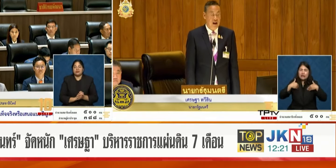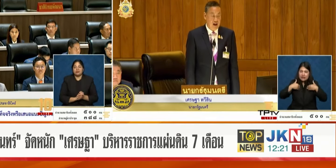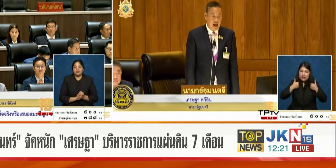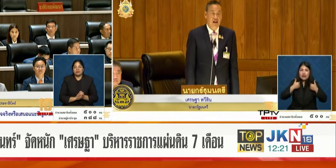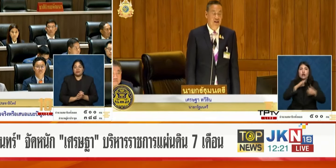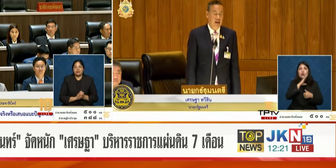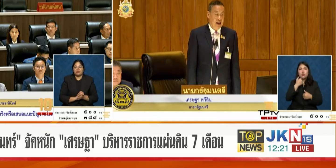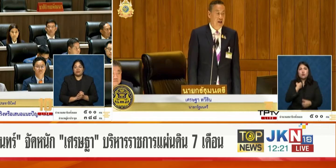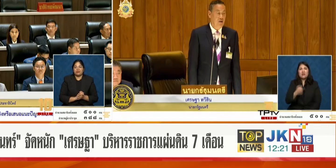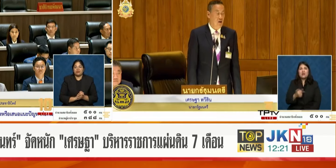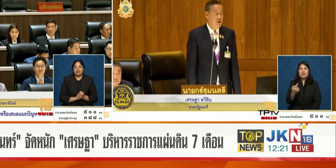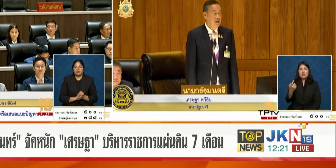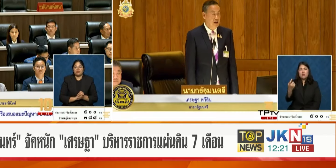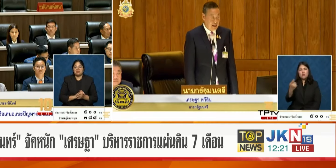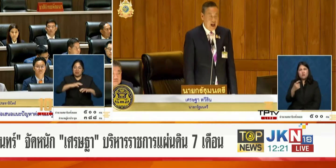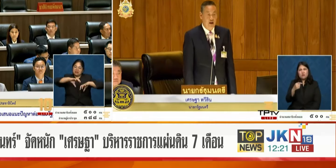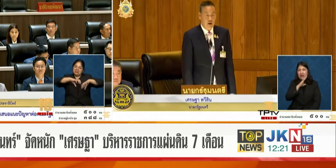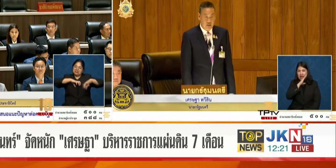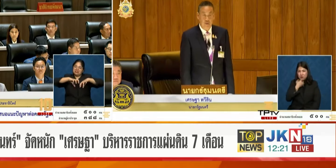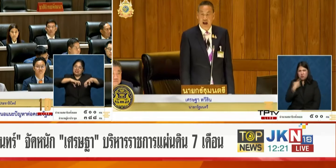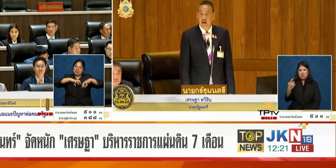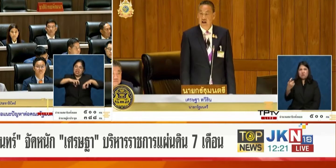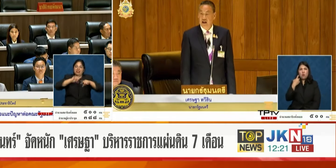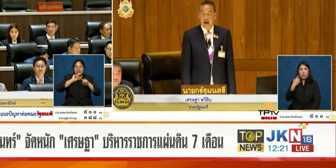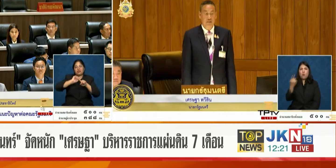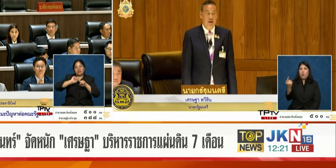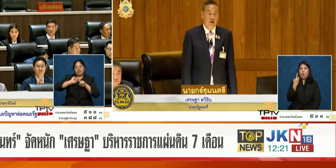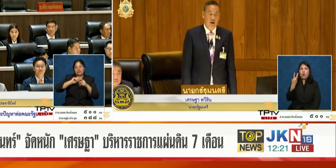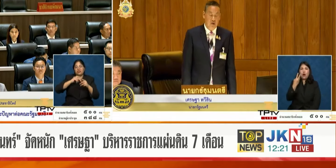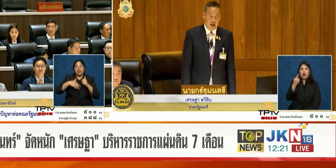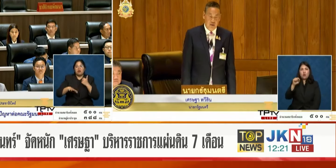ไปใช้กับนโยบายเงินดิจิตอลวอลเล็ตก็ไม่ เห็นมีอะไรใหม่ก็คือกู้มาแจกนั่นเองแล้ว